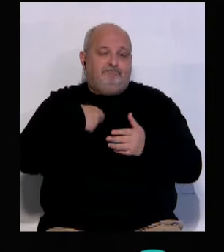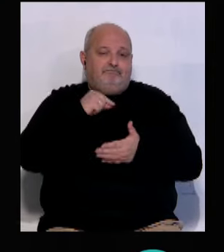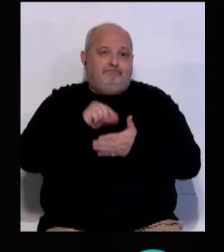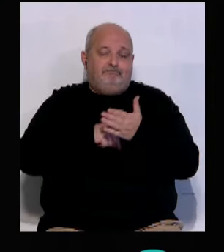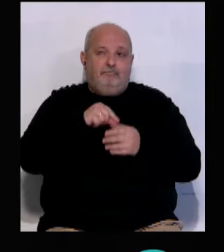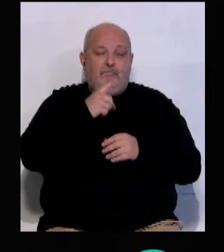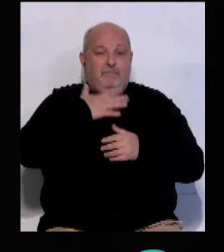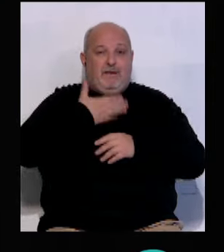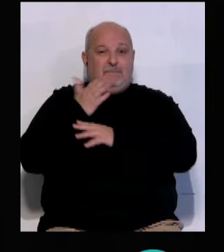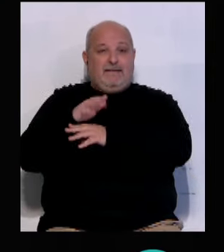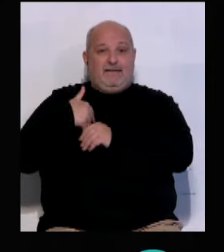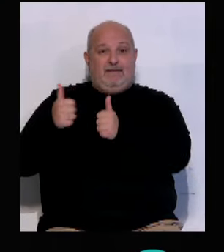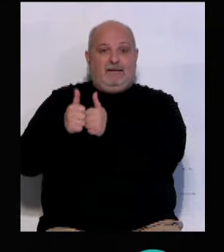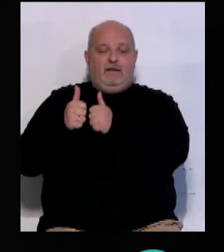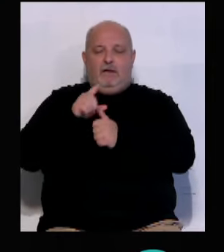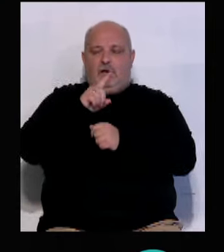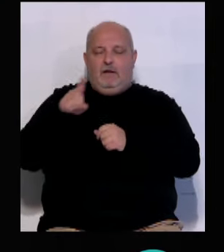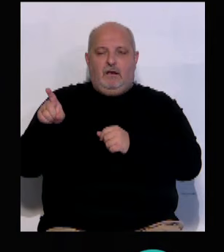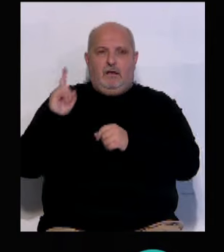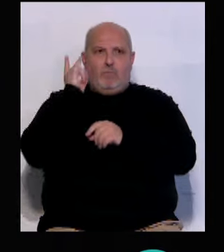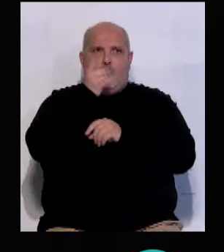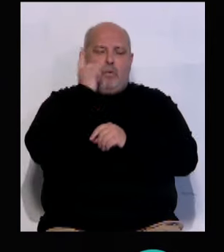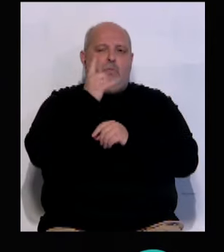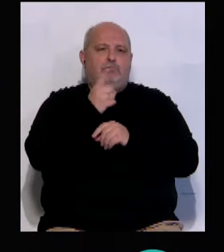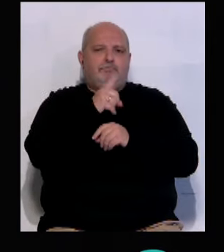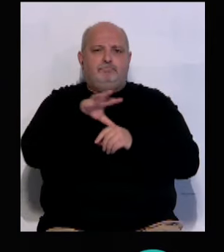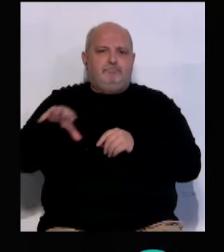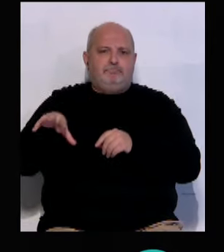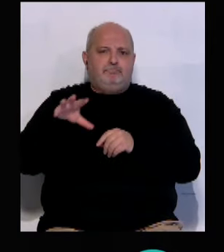no lo cogían y ya me dijeron cuando se lo cogieron Que bueno que no querían contar conmigo Que ya